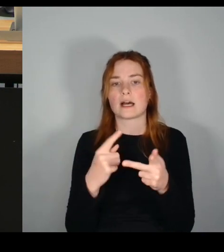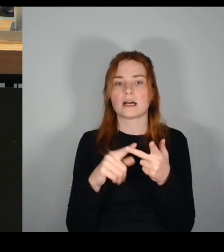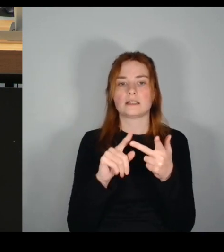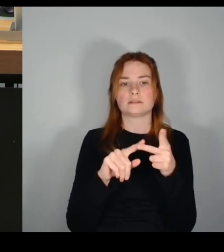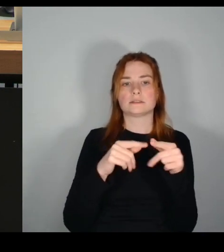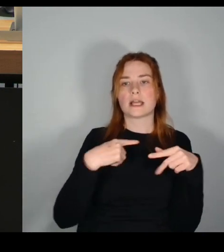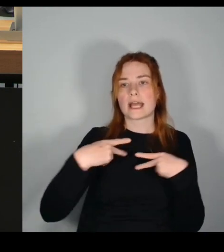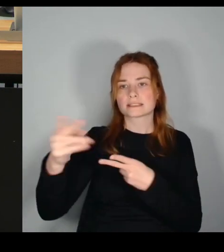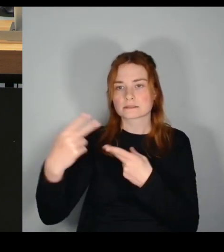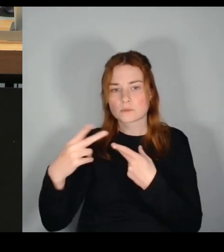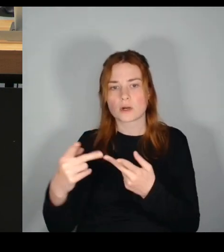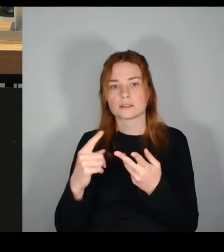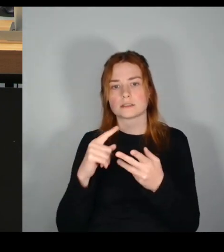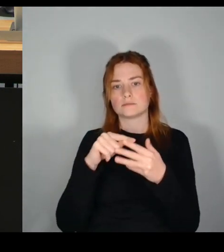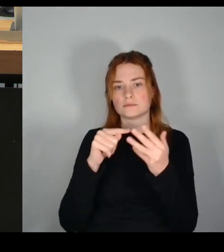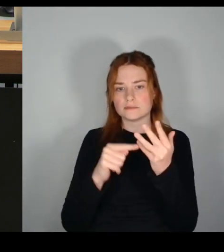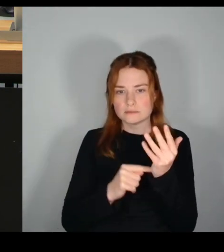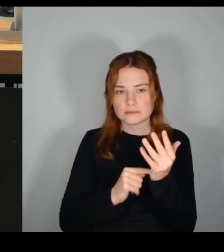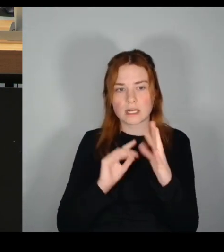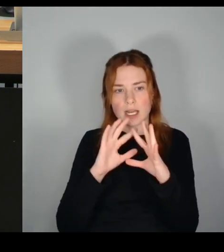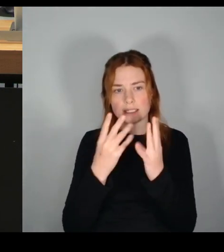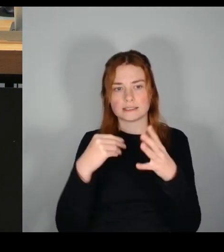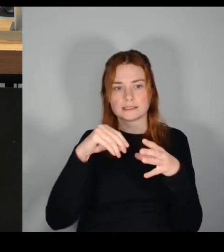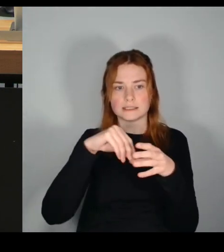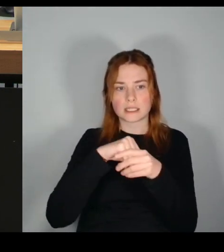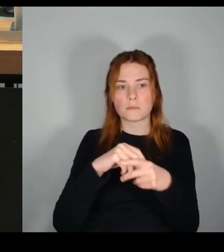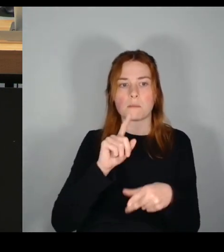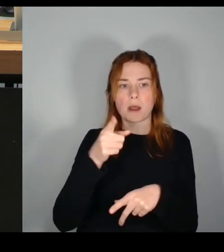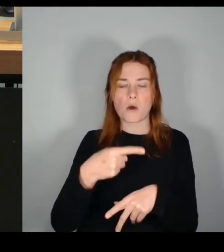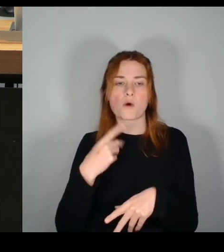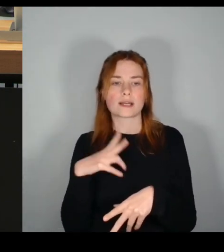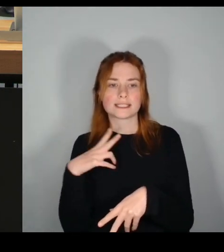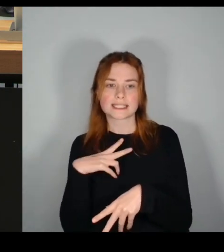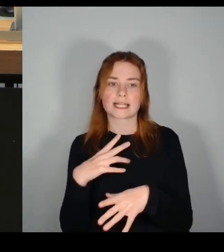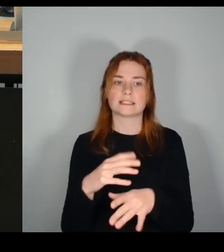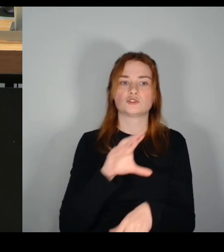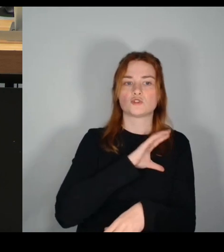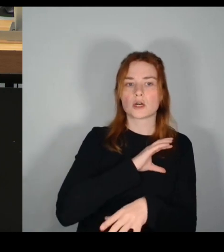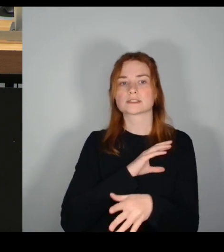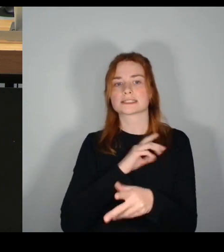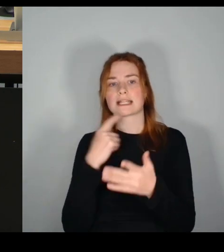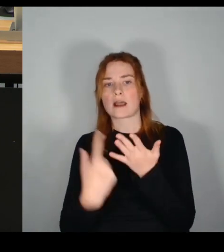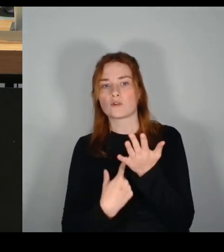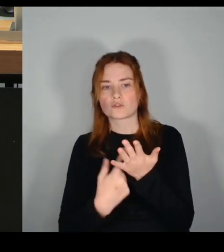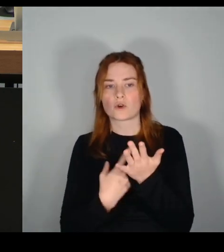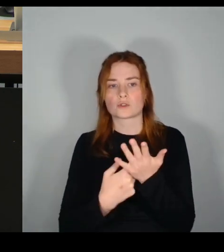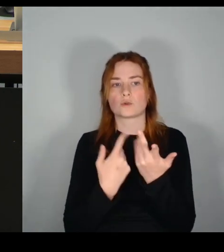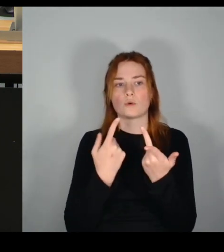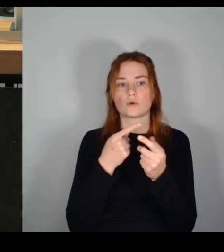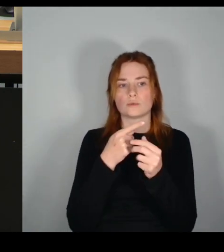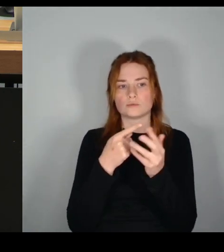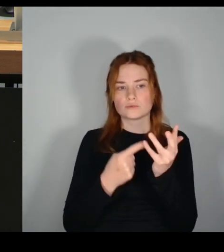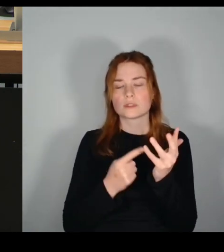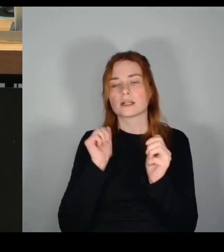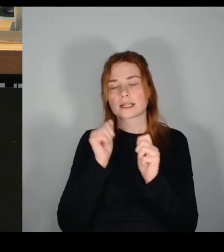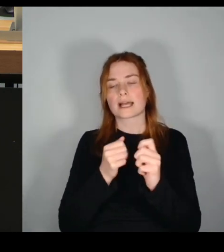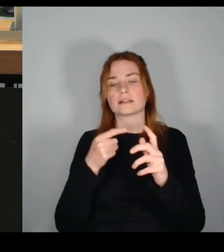Eine Vergleichsanalyse. Die zeitliche Entwicklung und Vergleiche mit anderen Regionen beinhaltet eine Bewertung der Innovationskraft und der Aktivitäten.